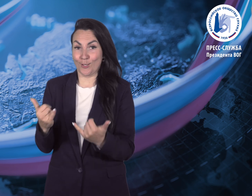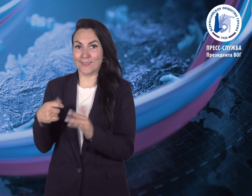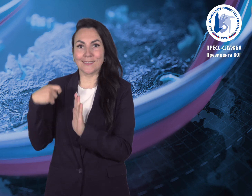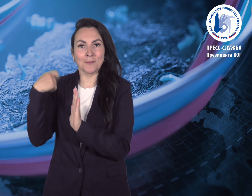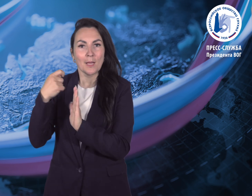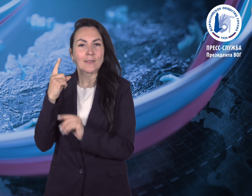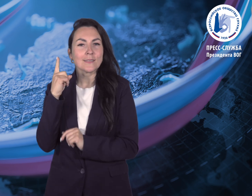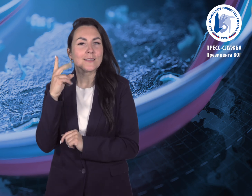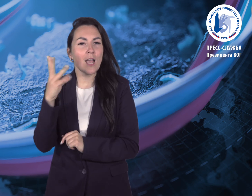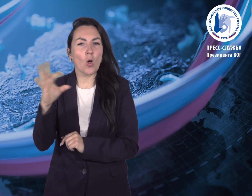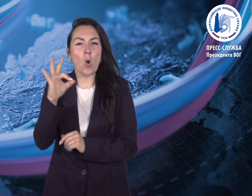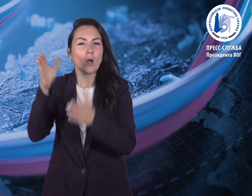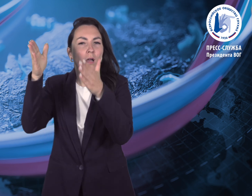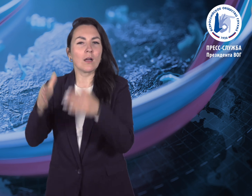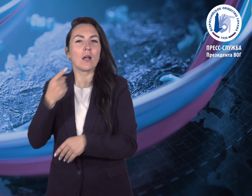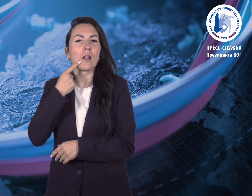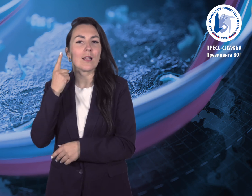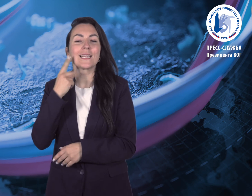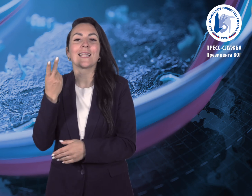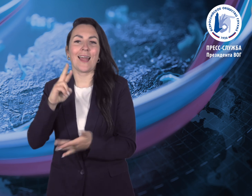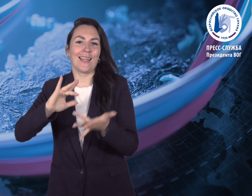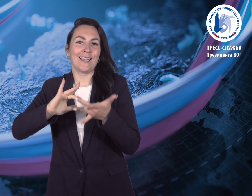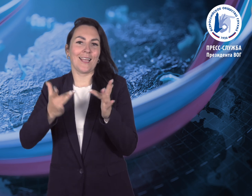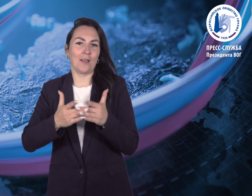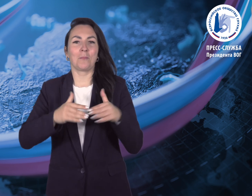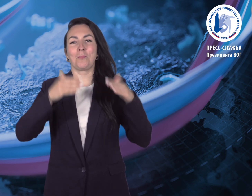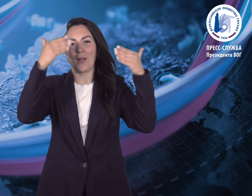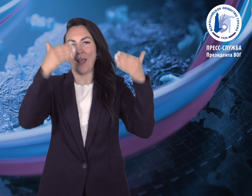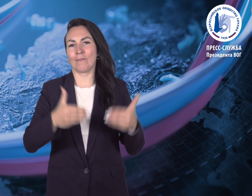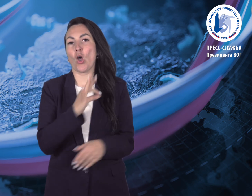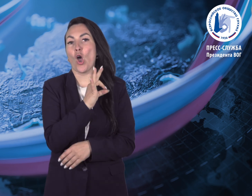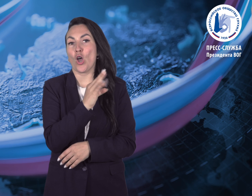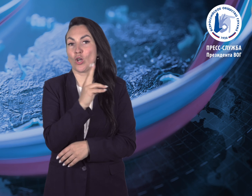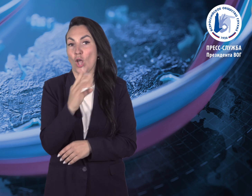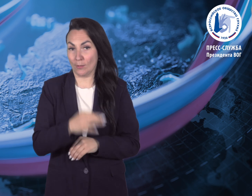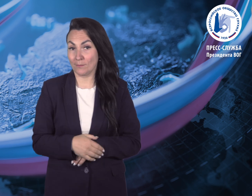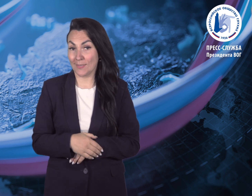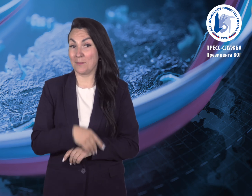Она сейчас снимает сериал о глухих для интернет-платформы Окко.